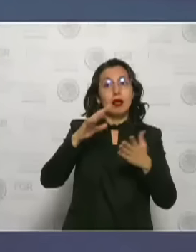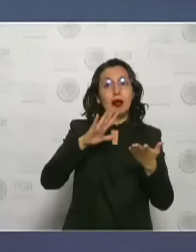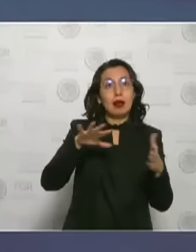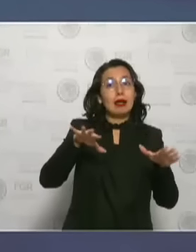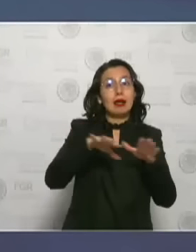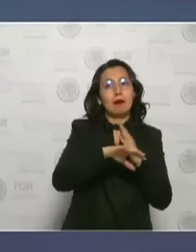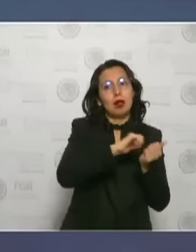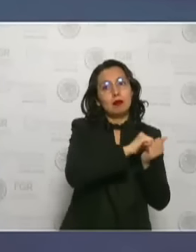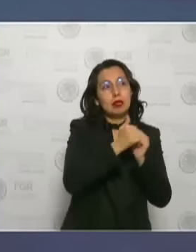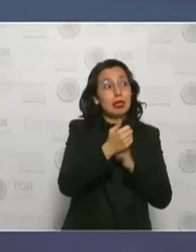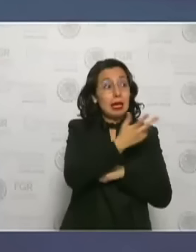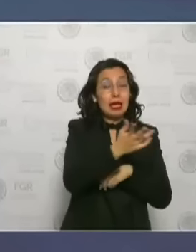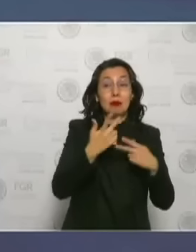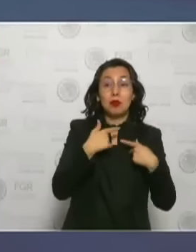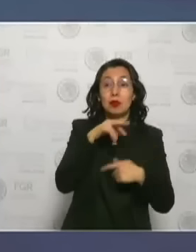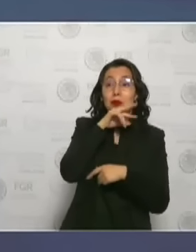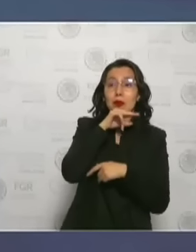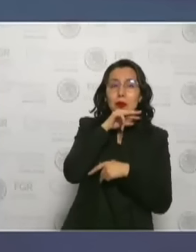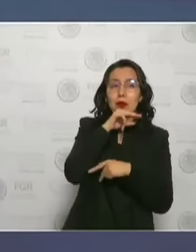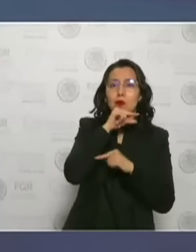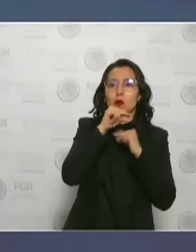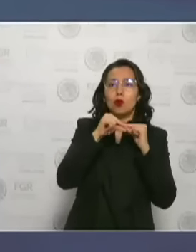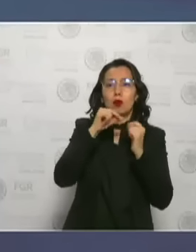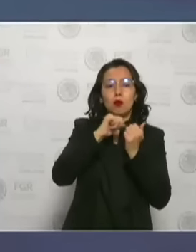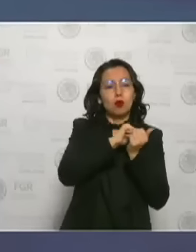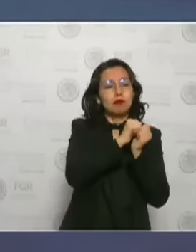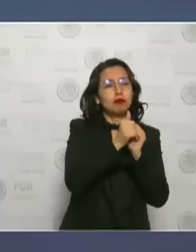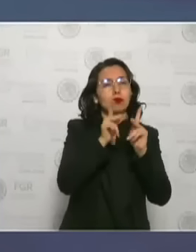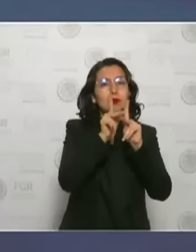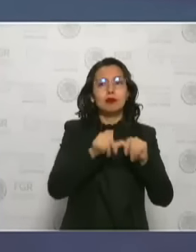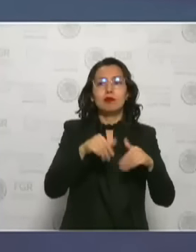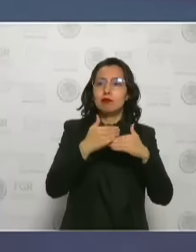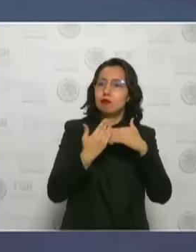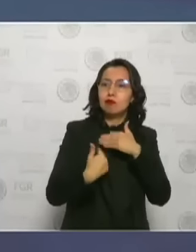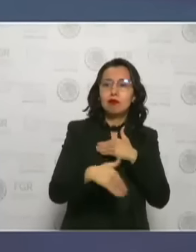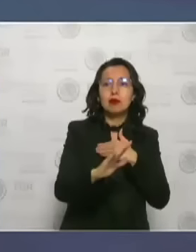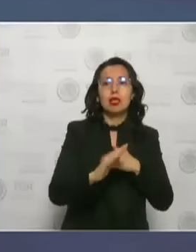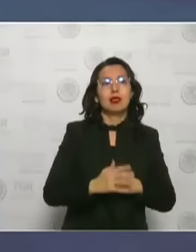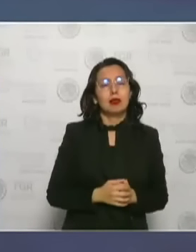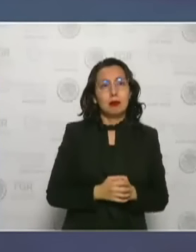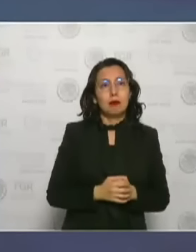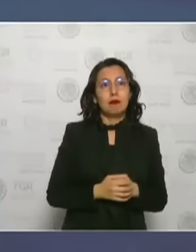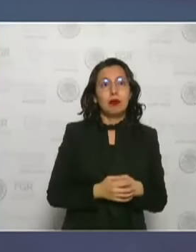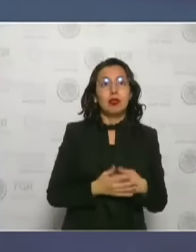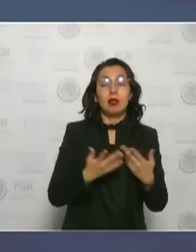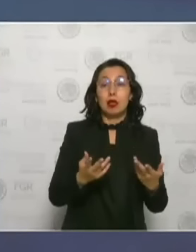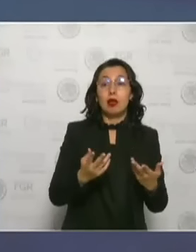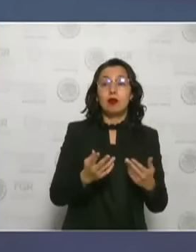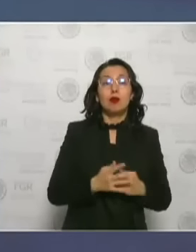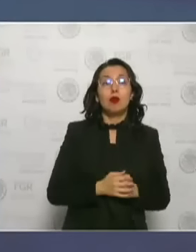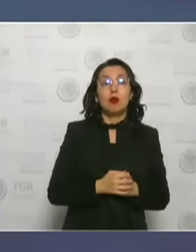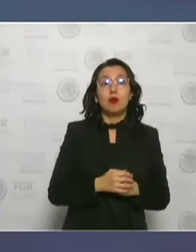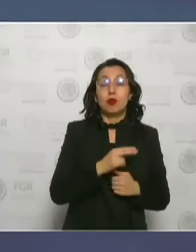la incertidumbre en una paz duradera. Solo mediante la aplicación firme y humana de la